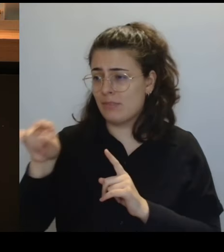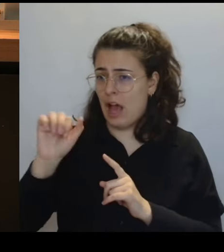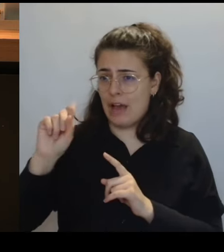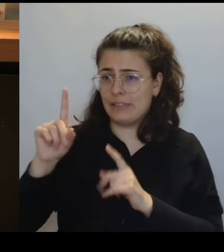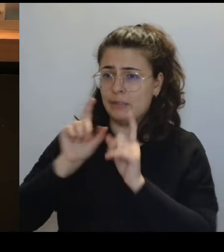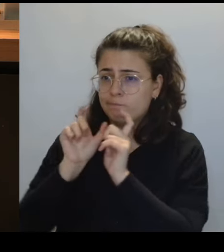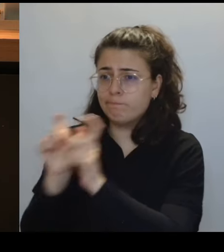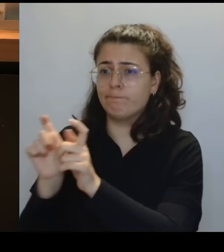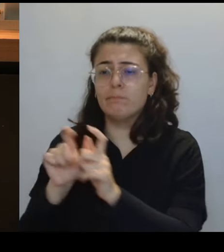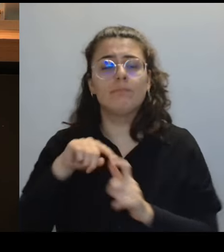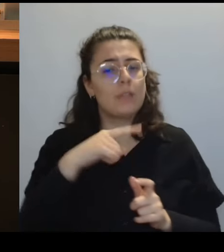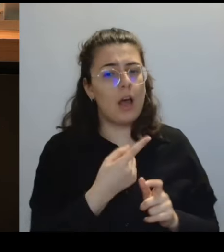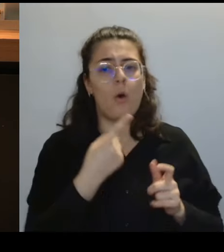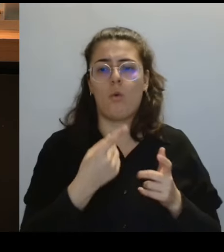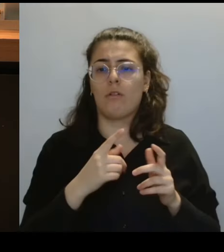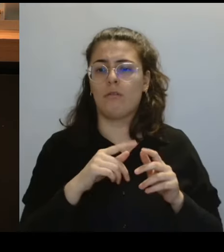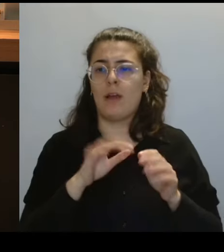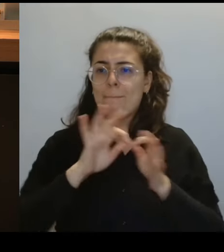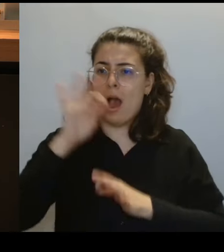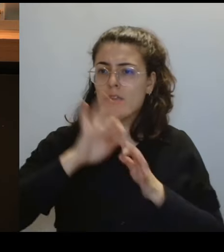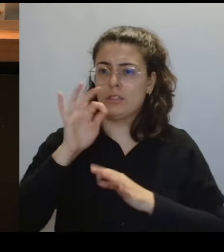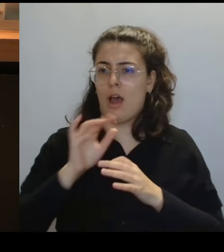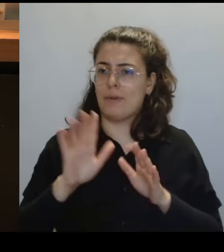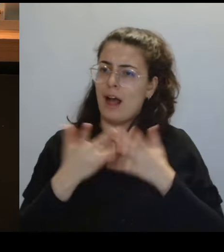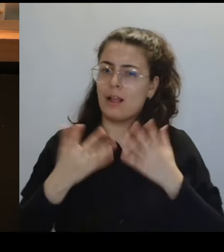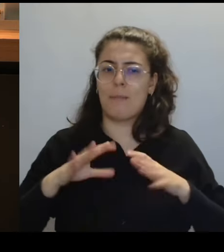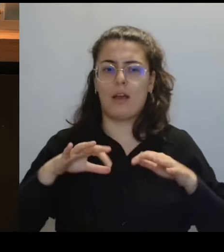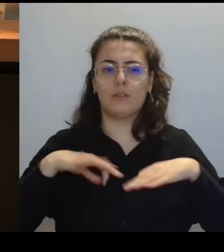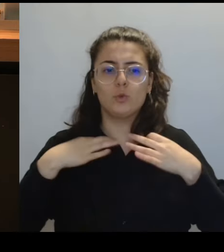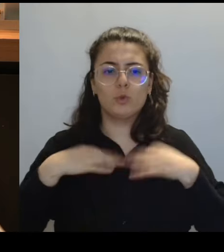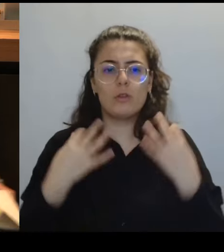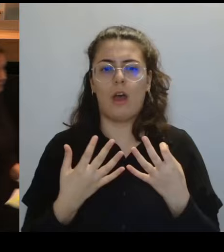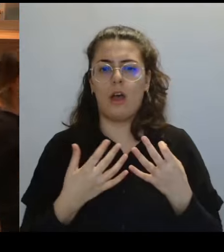die Gesundheit und die Sicherheit unserer Berlinerinnen und Berliner gefährdet. Vielen Dank.